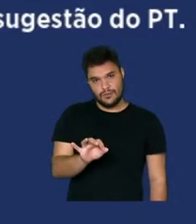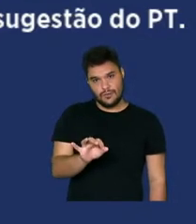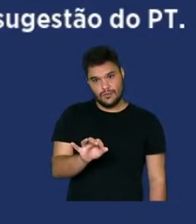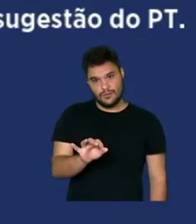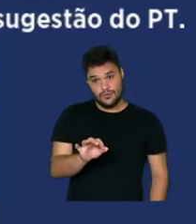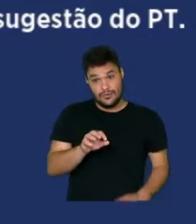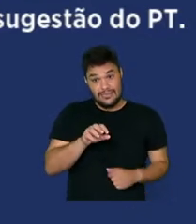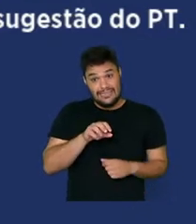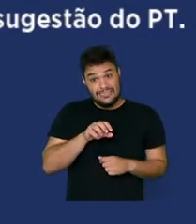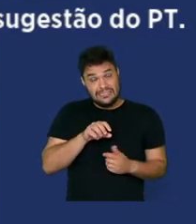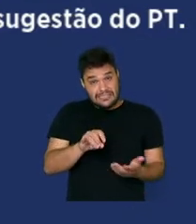TRIBUTÁRIA DE 17 POR CENTO, SE ASSIM NÓS ENTENDERMOS QUE